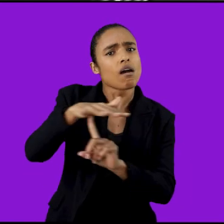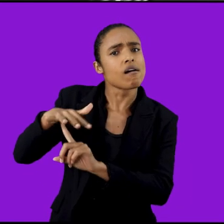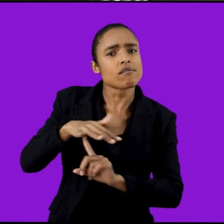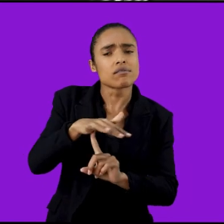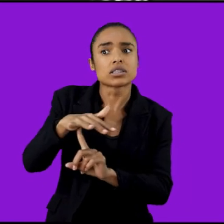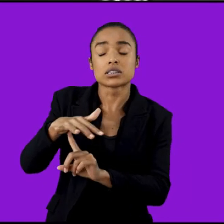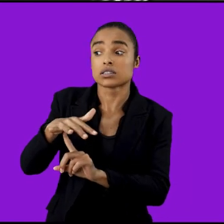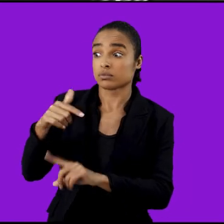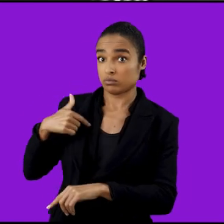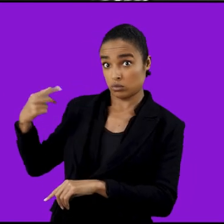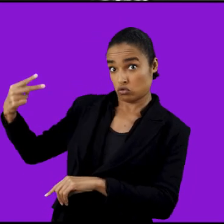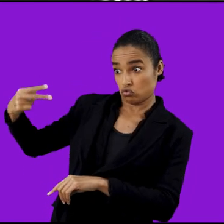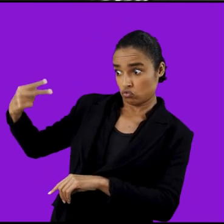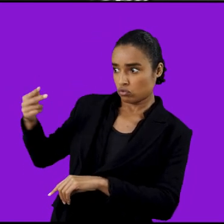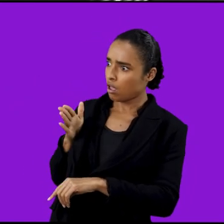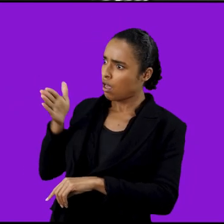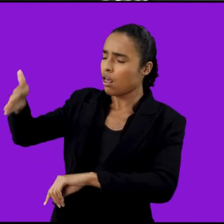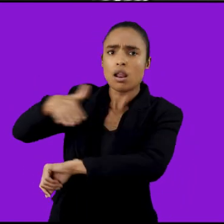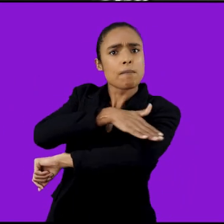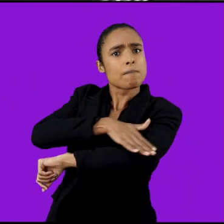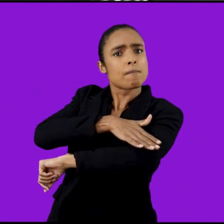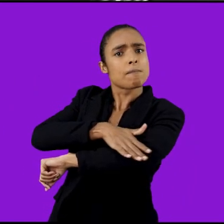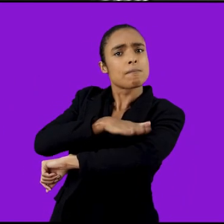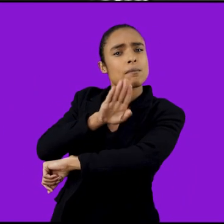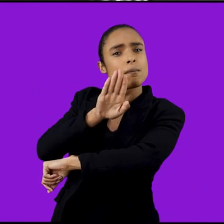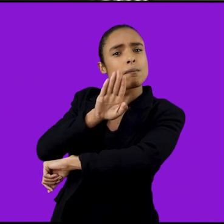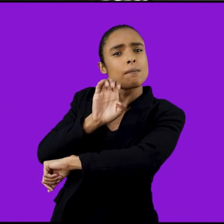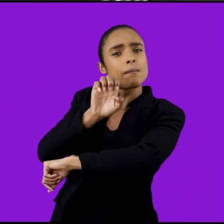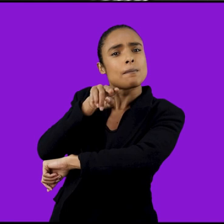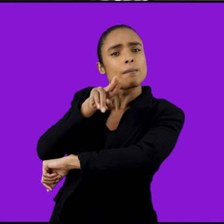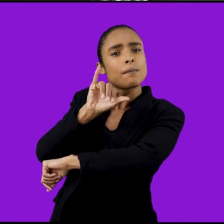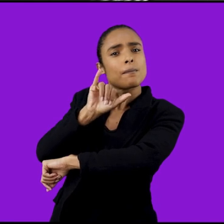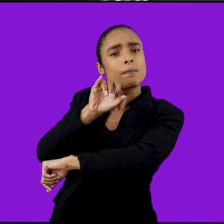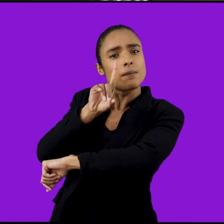Sim, ia fazer a segunda edição e os moradores e a associação local, lá, que tem. Eles